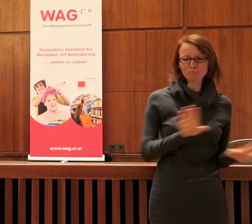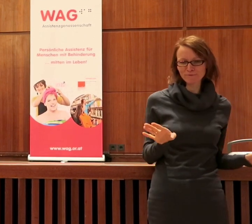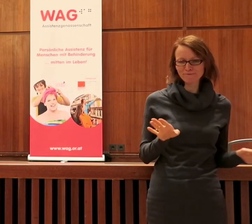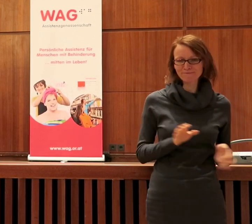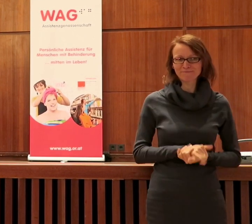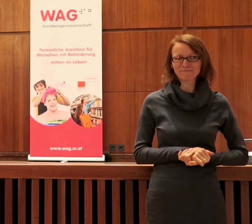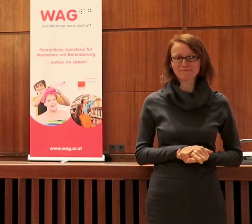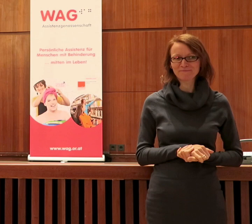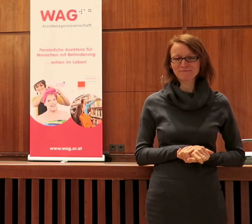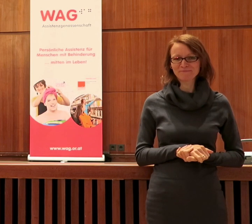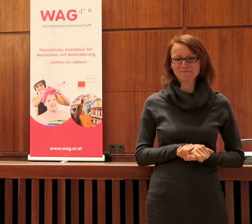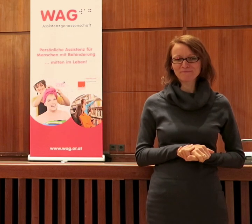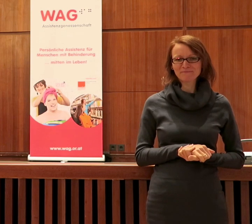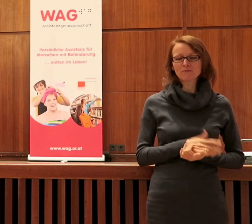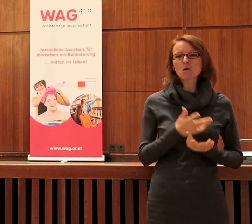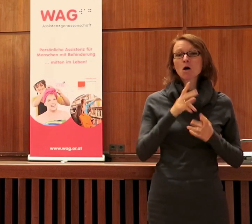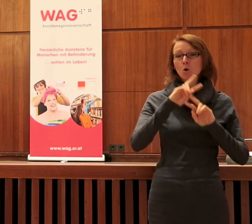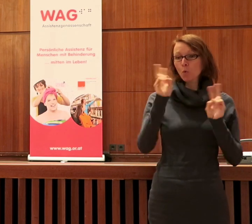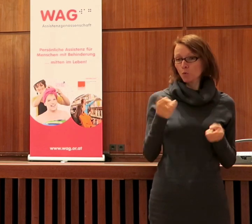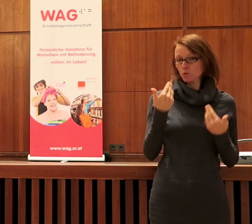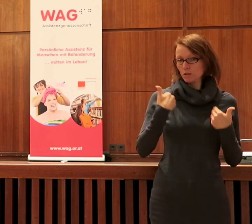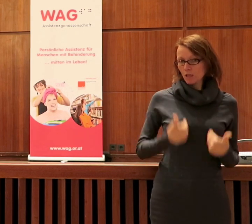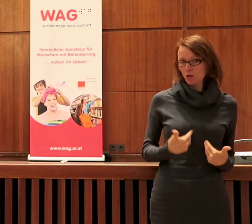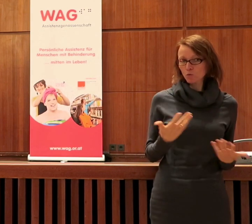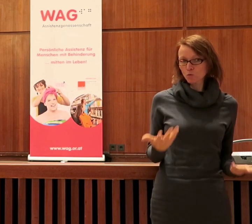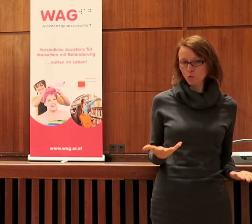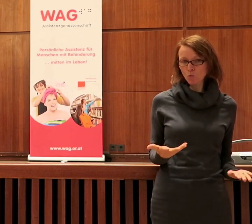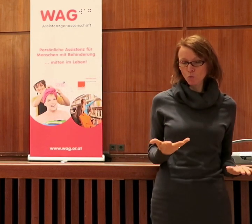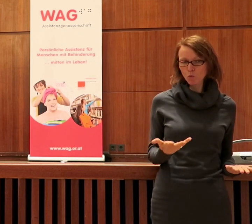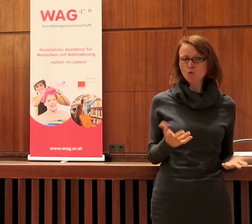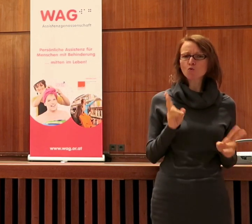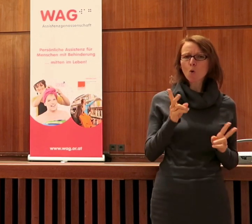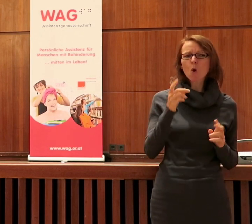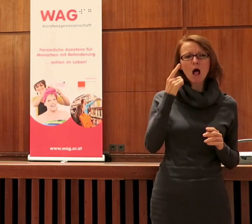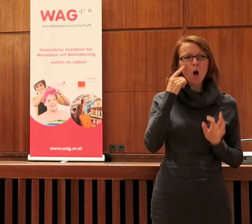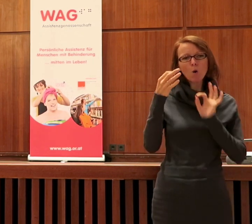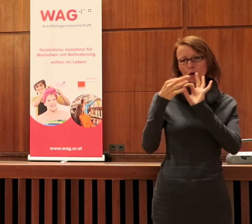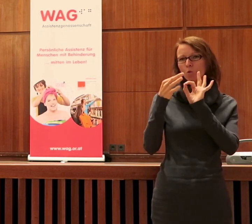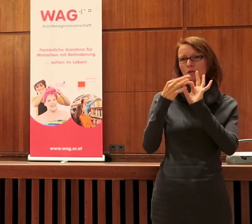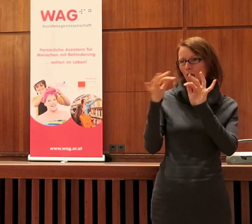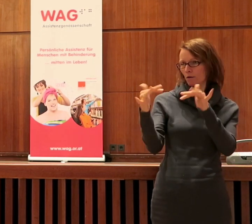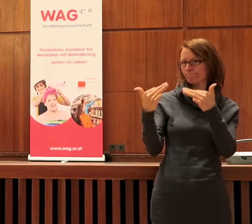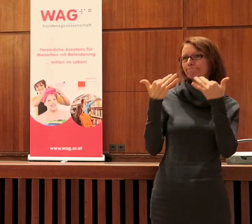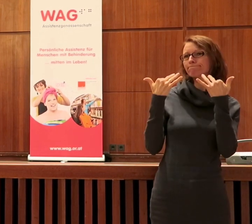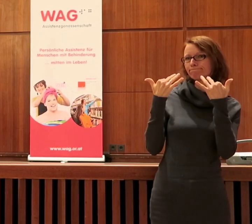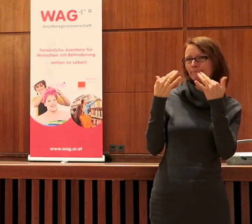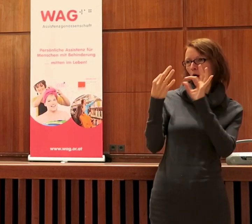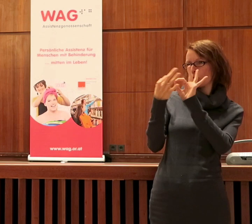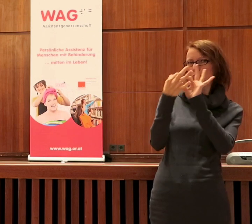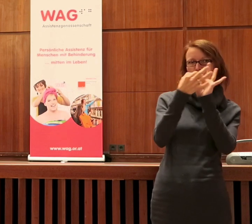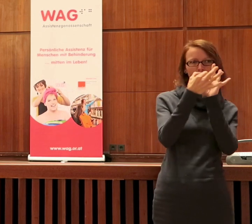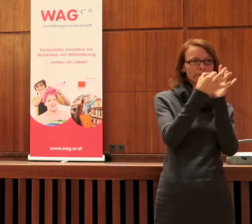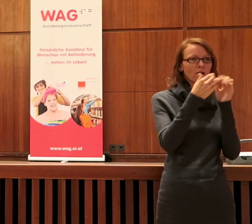Jetzt ist es natürlich als Künstler so: Man sollte, glaube ich, ein bisserl Augenkontakt mit dem Publikum haben. Ja? Das ist jetzt bei mir natürlich ein bisserl schwierig,